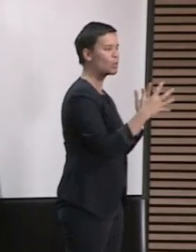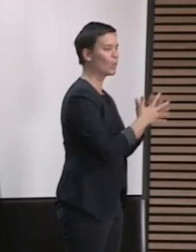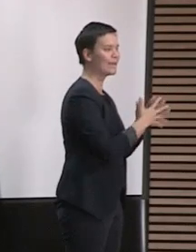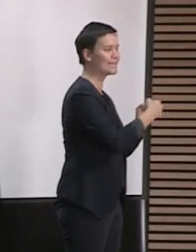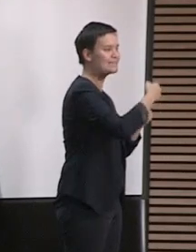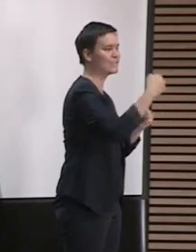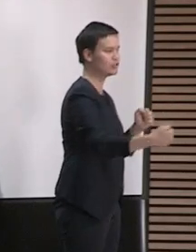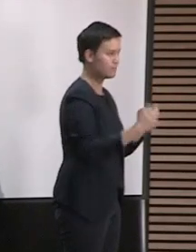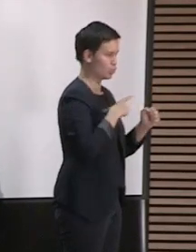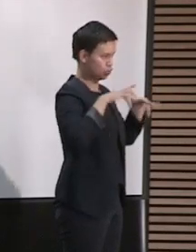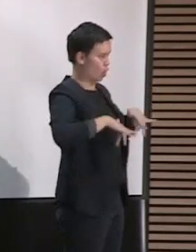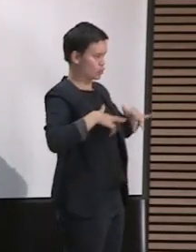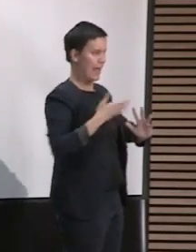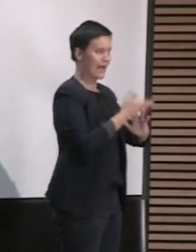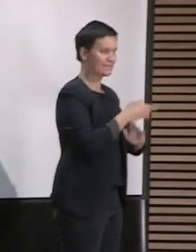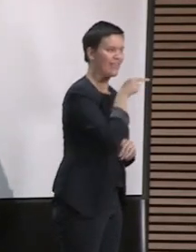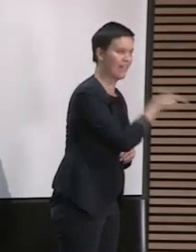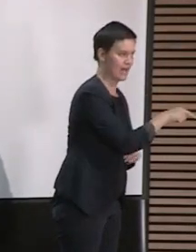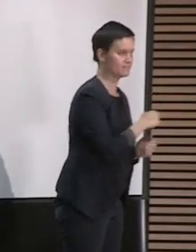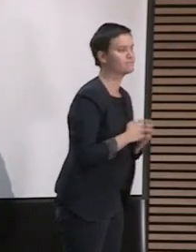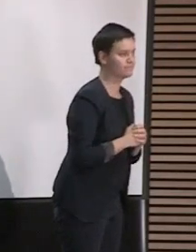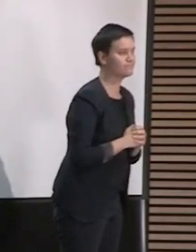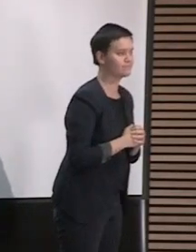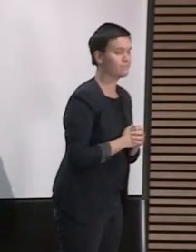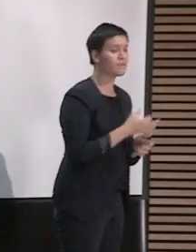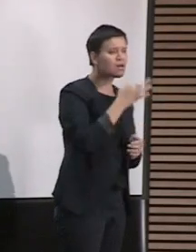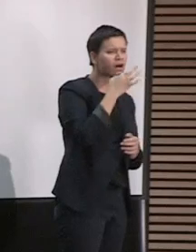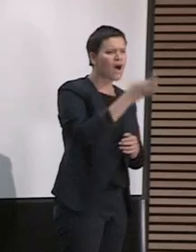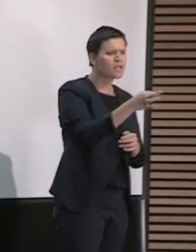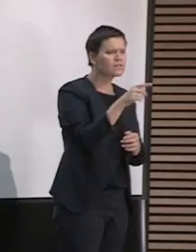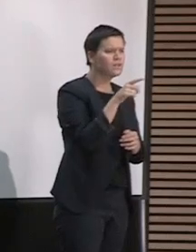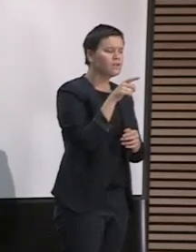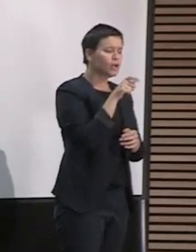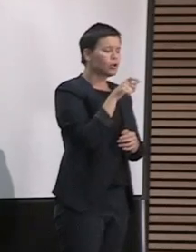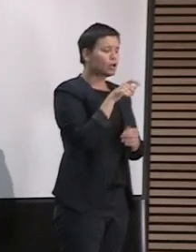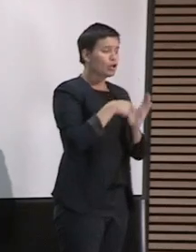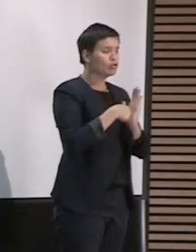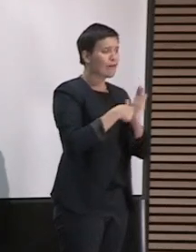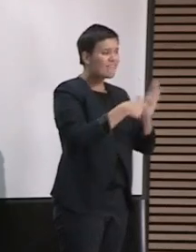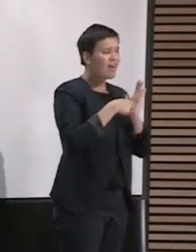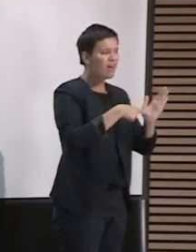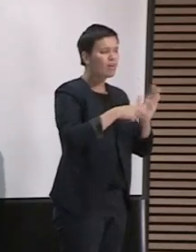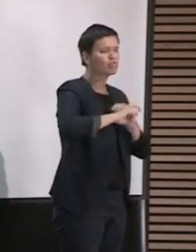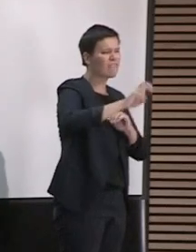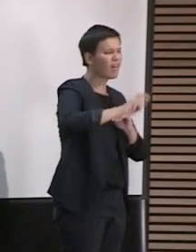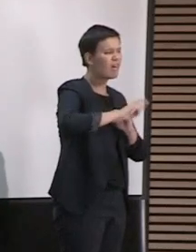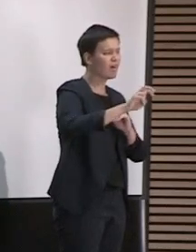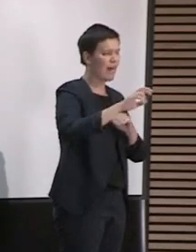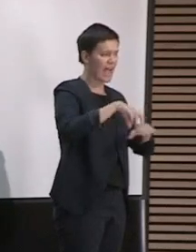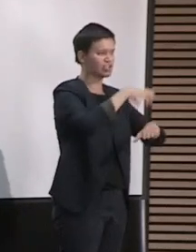tika ana mo te toronga mo nga